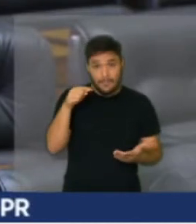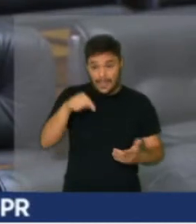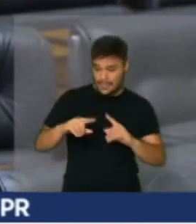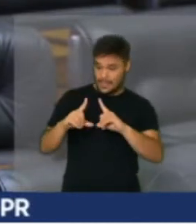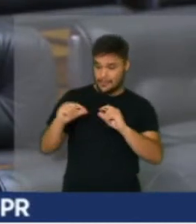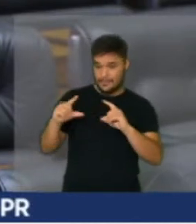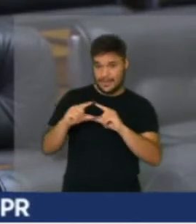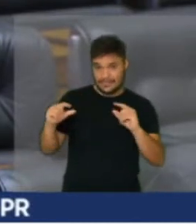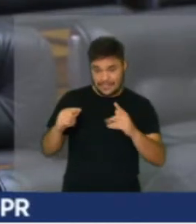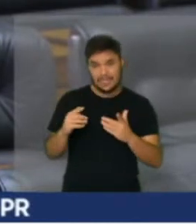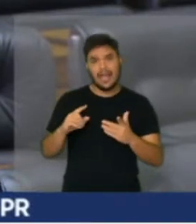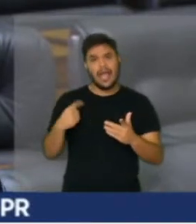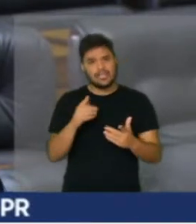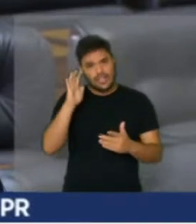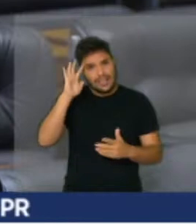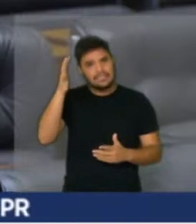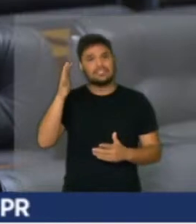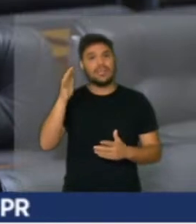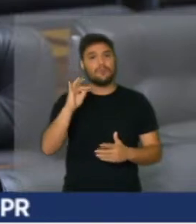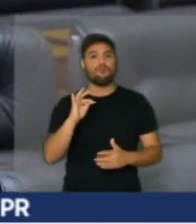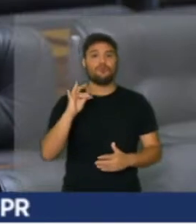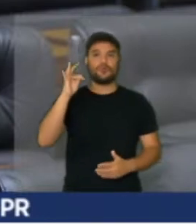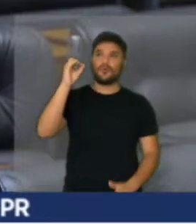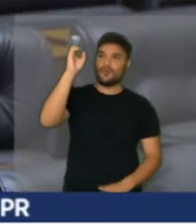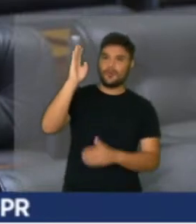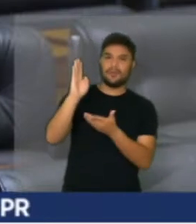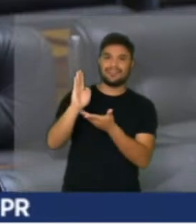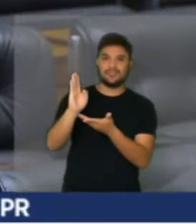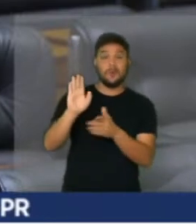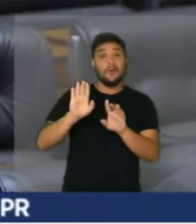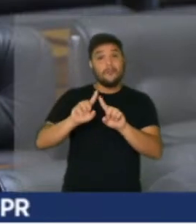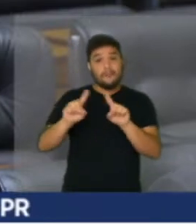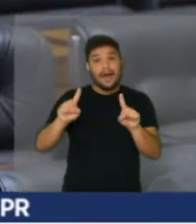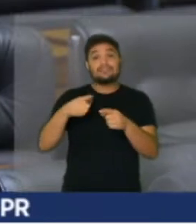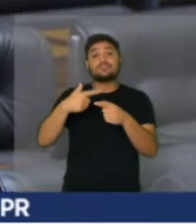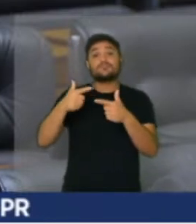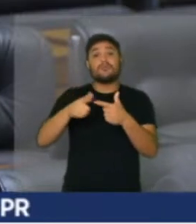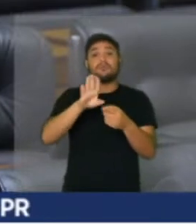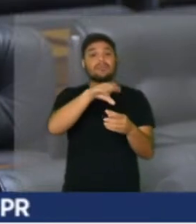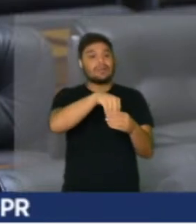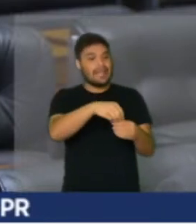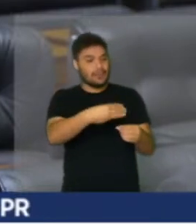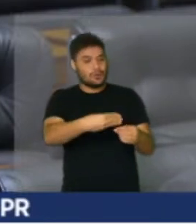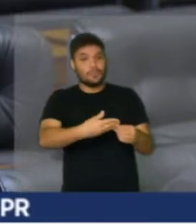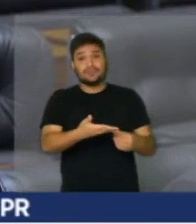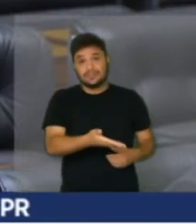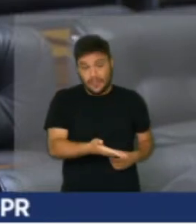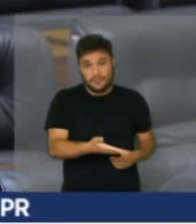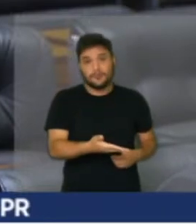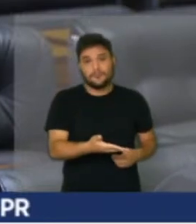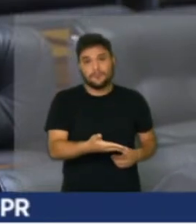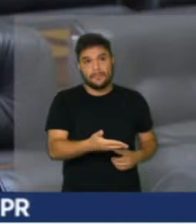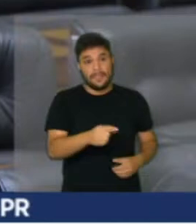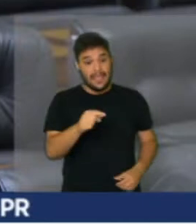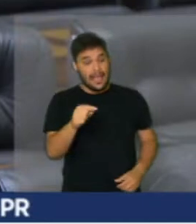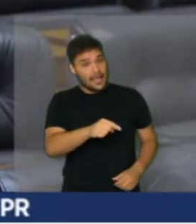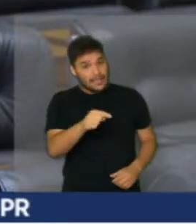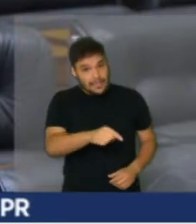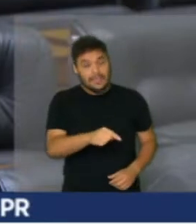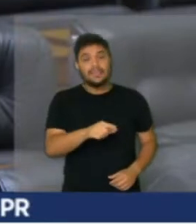CASA NÓS SABEMOS QUE AQUI EM BRASÍLIA NÓS DECIDIMOS OS PROBLEMAS DO PAÍS MAS OS PROBLEMAS ESTÃO NA PONTA ESTÃO NOS MUNICÍPIOS É LÁ QUE TEM A FNAED DA CESTA-BÁSICA, DAS POLÍTICAS PÚBLICAS DE INCLUSÃO SOCIAL,